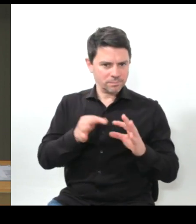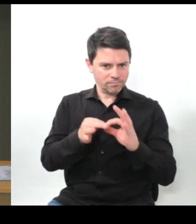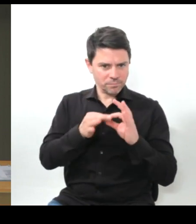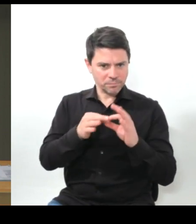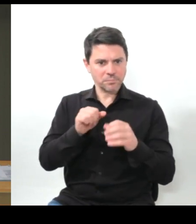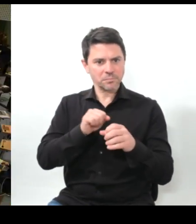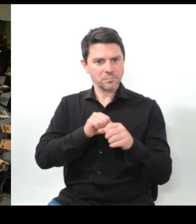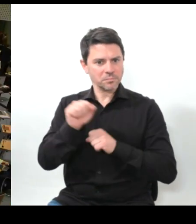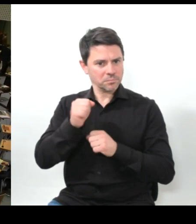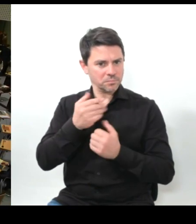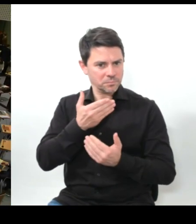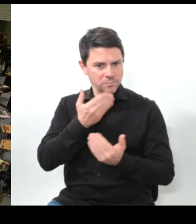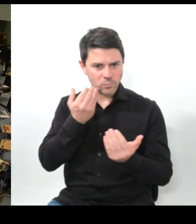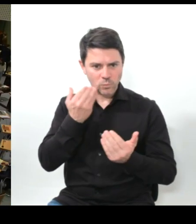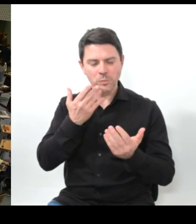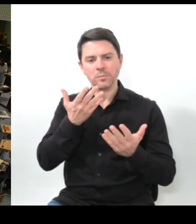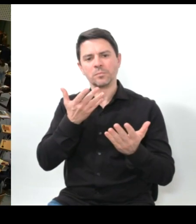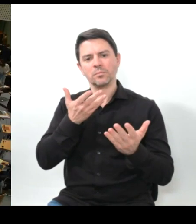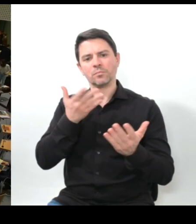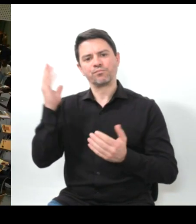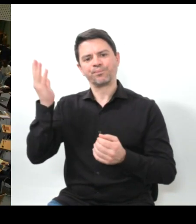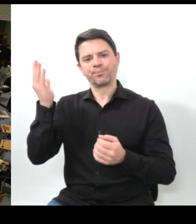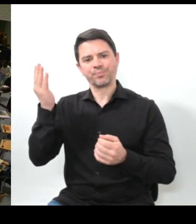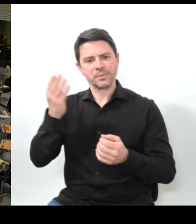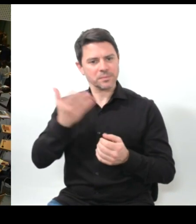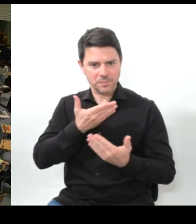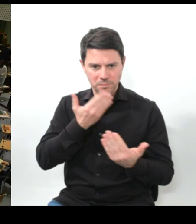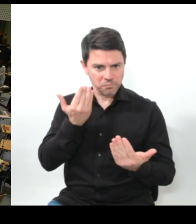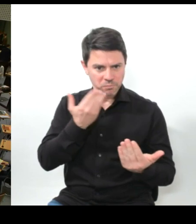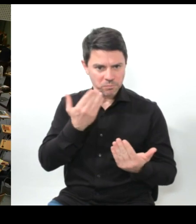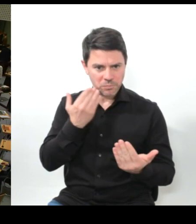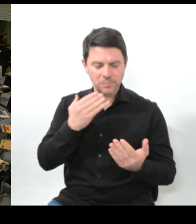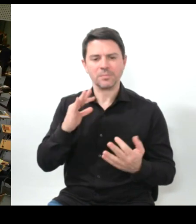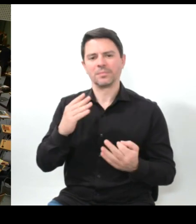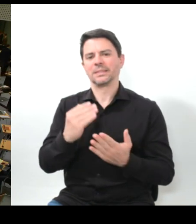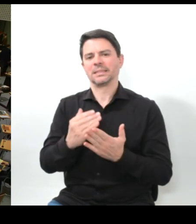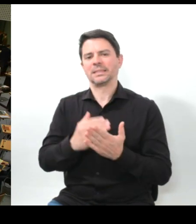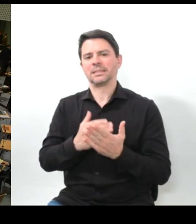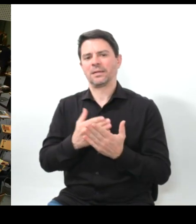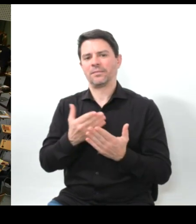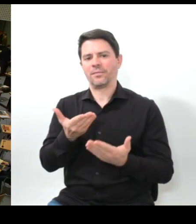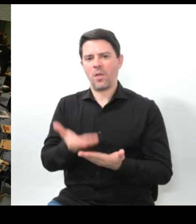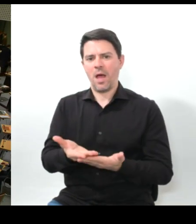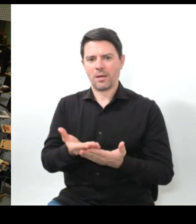Das sehe ich bei den Koalitionsfraktionen sowie der CDU und FDP-Fraktion.